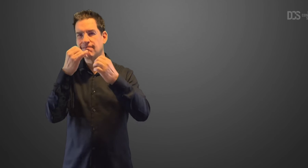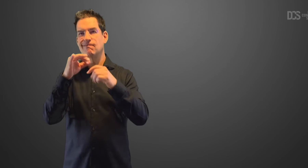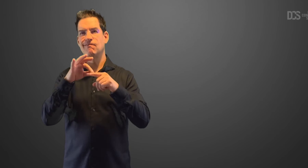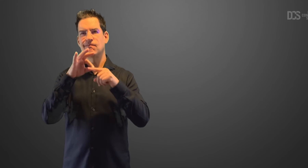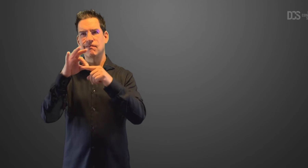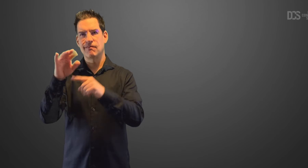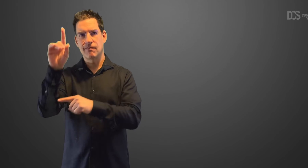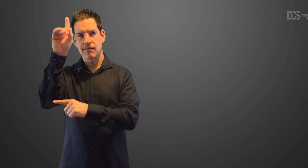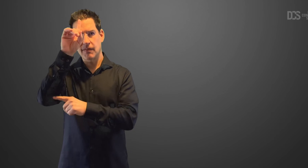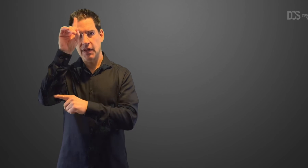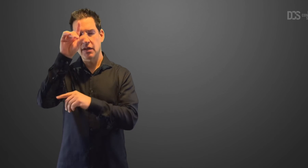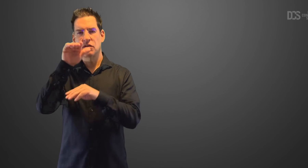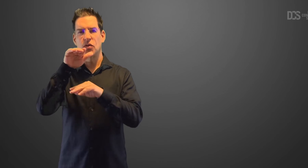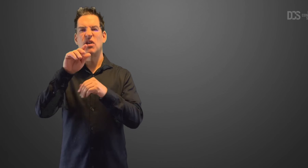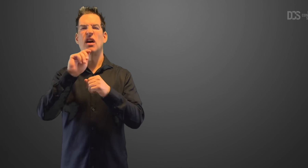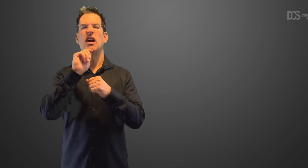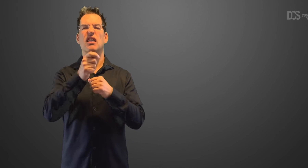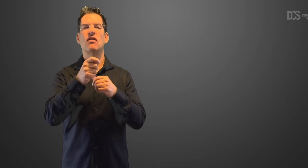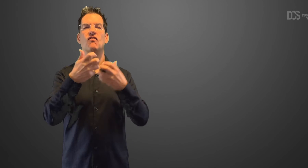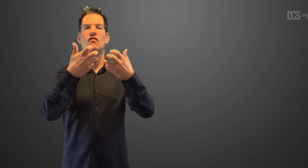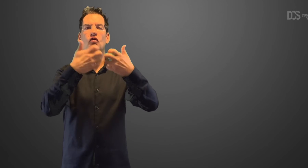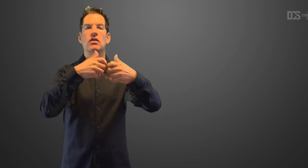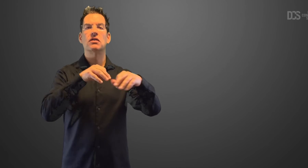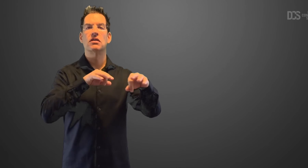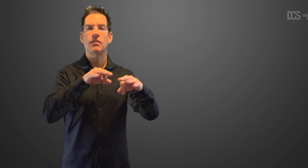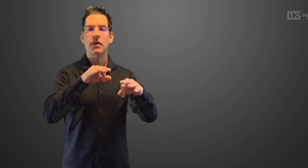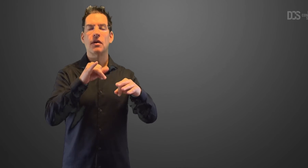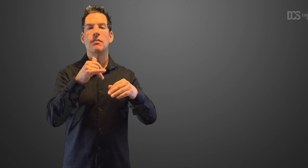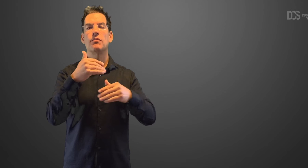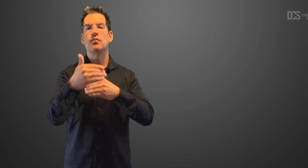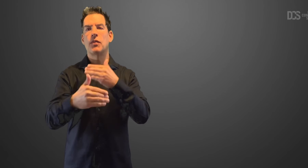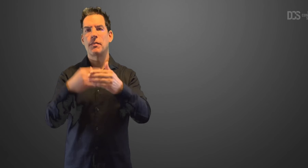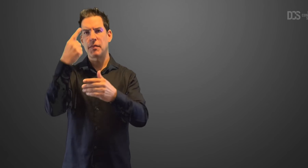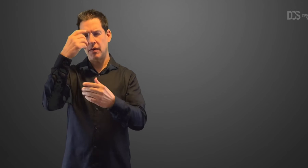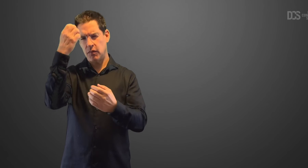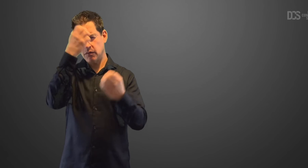la difusión de la posición(es) vacante(s),